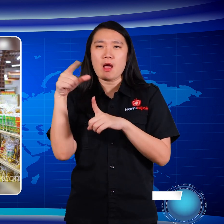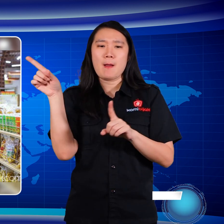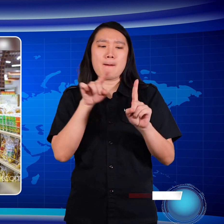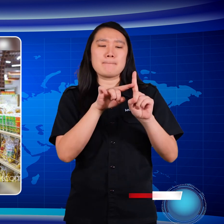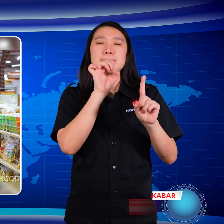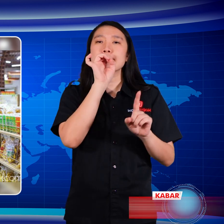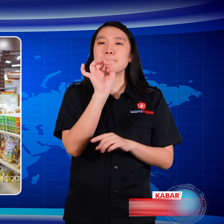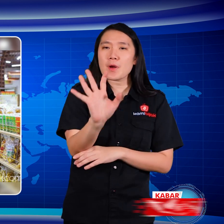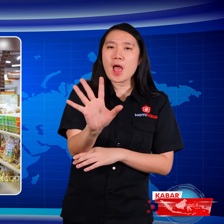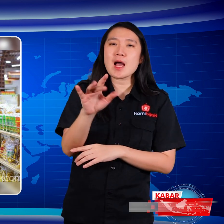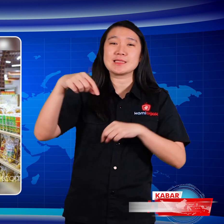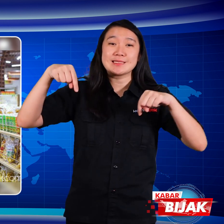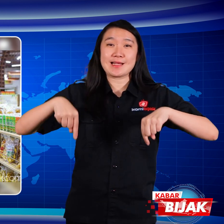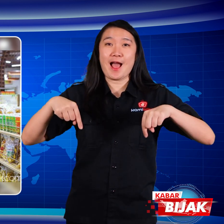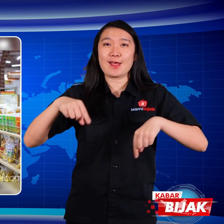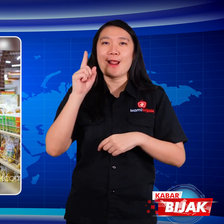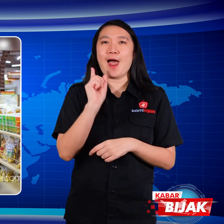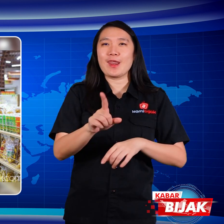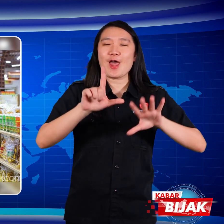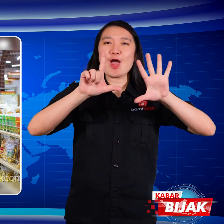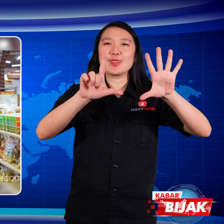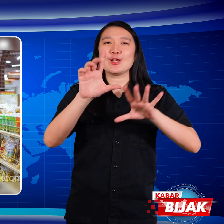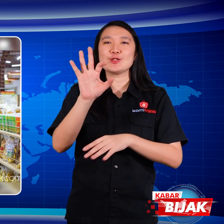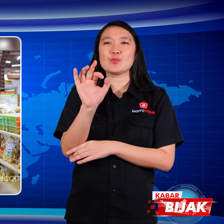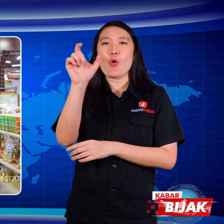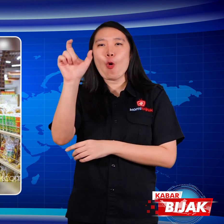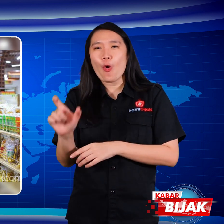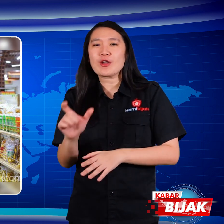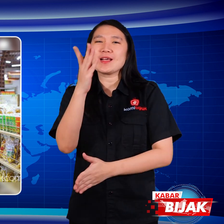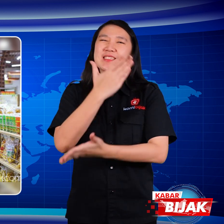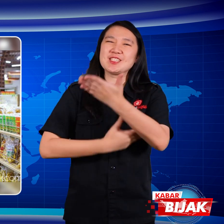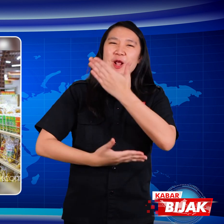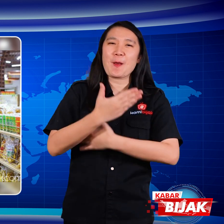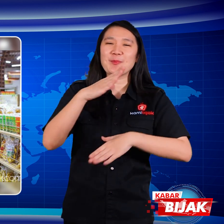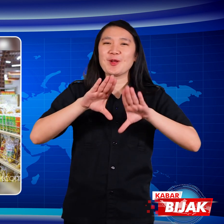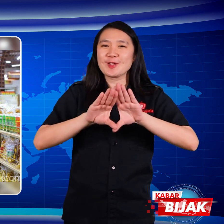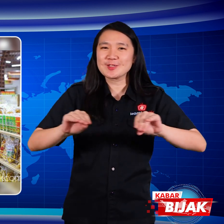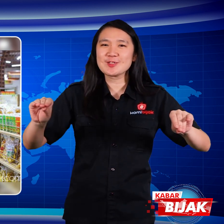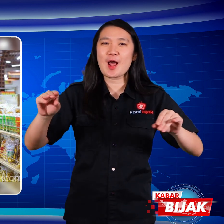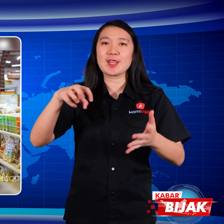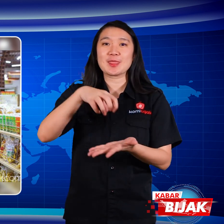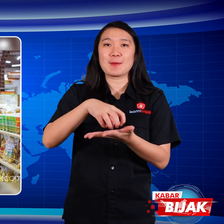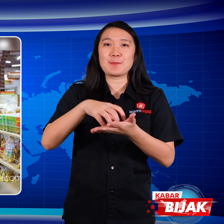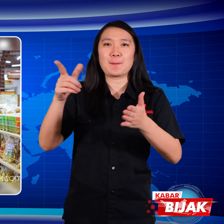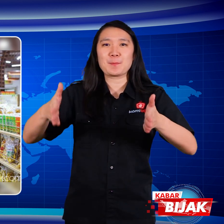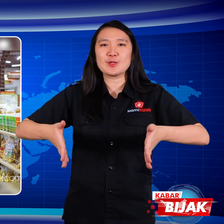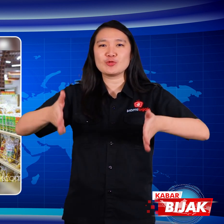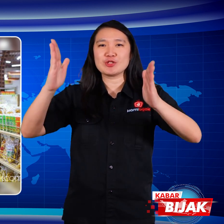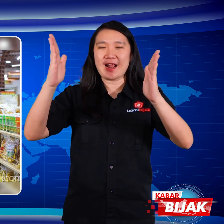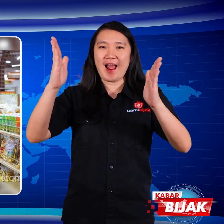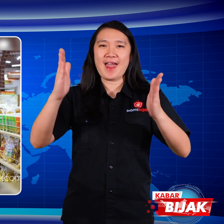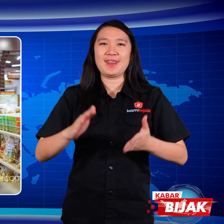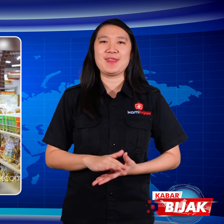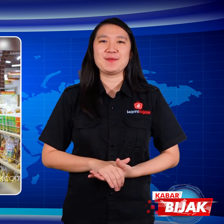mengatakan saat ini ada 70 orang Disabilitas yang bekerja di perusahaannya.